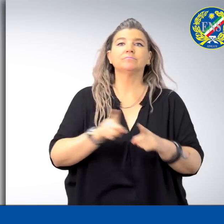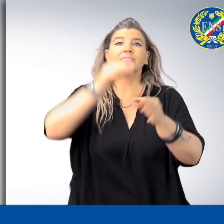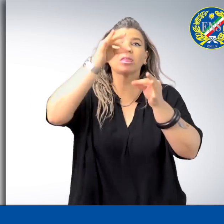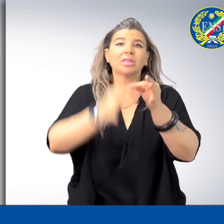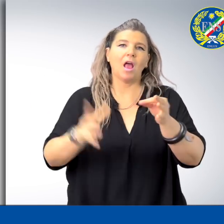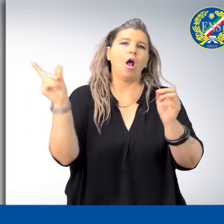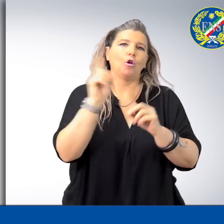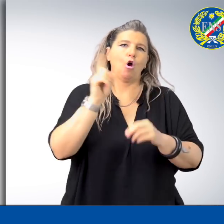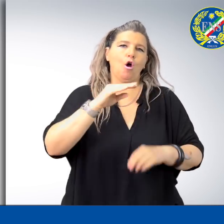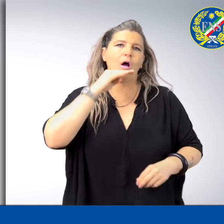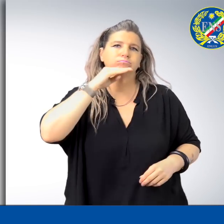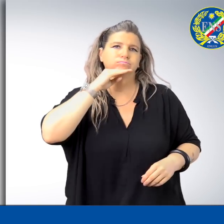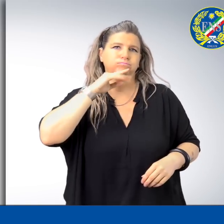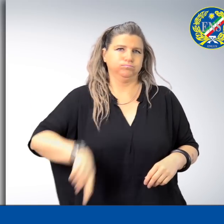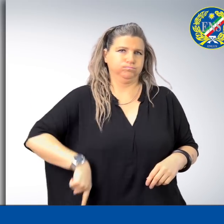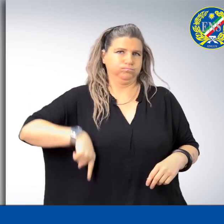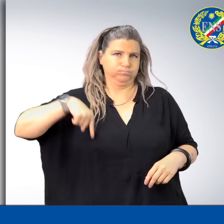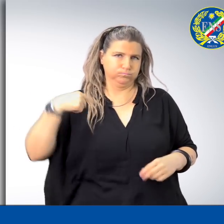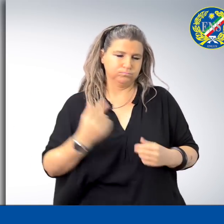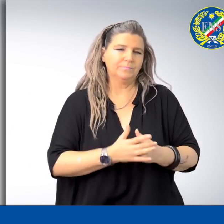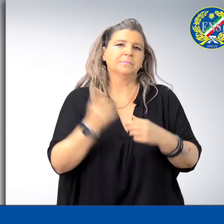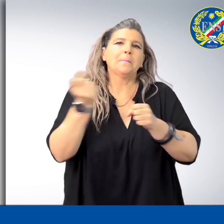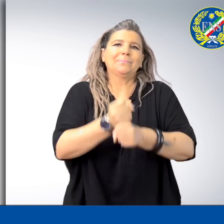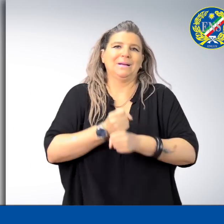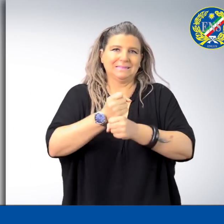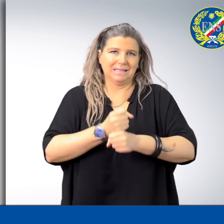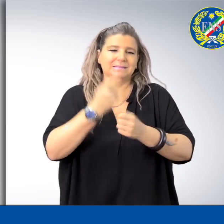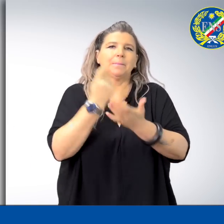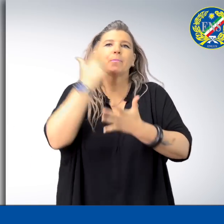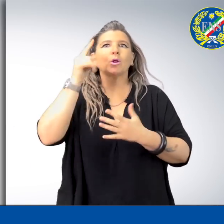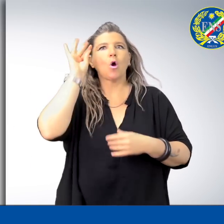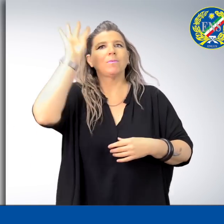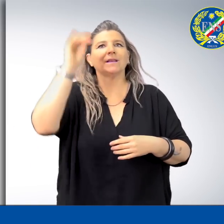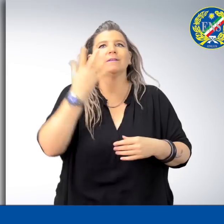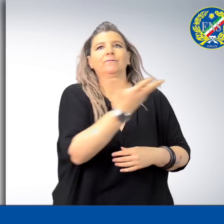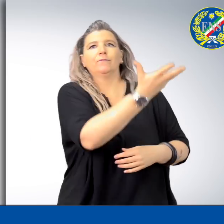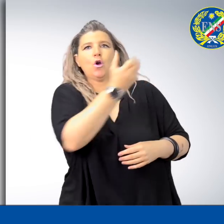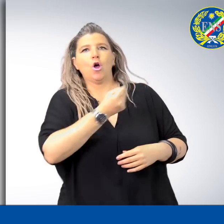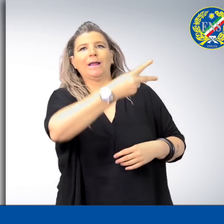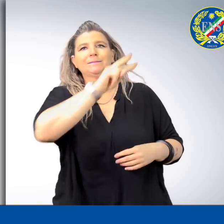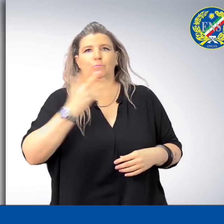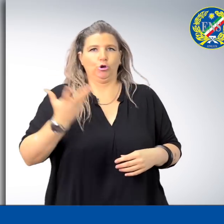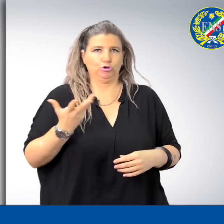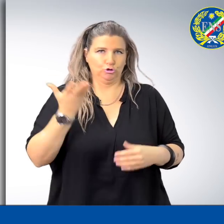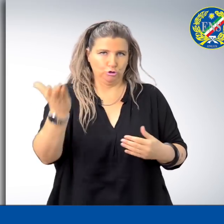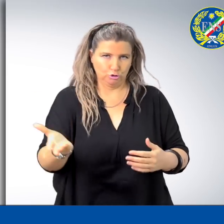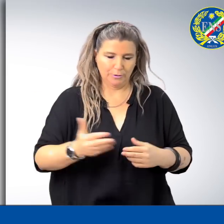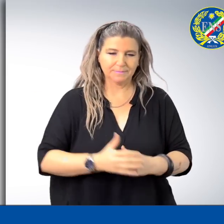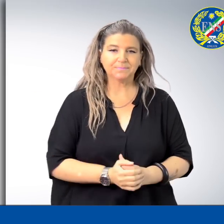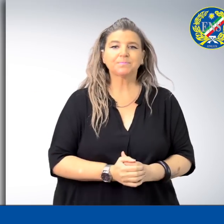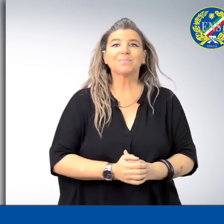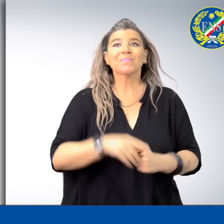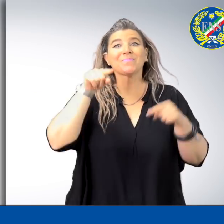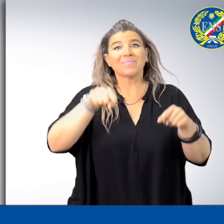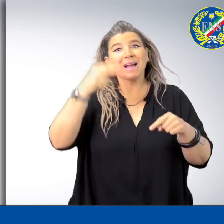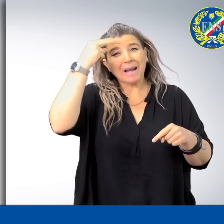La risposta della Motorizzazione Civile non è immediata, ma è abbastanza lunga e con un pò di pazienza ricevete la risposta dalla Motorizzazione e sapere il numero del sottocodice.